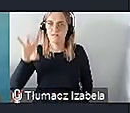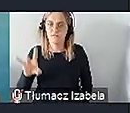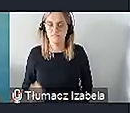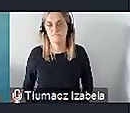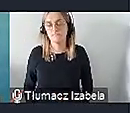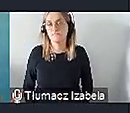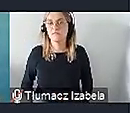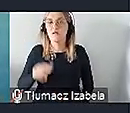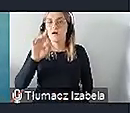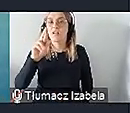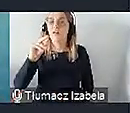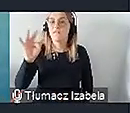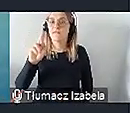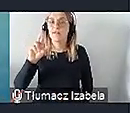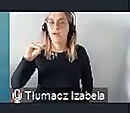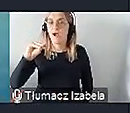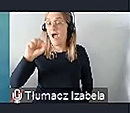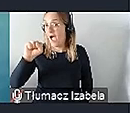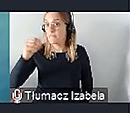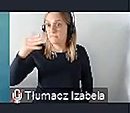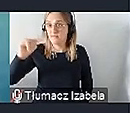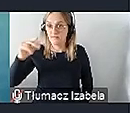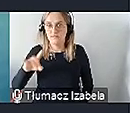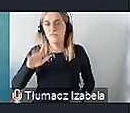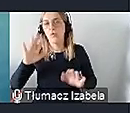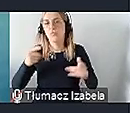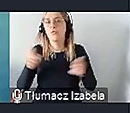Reframing, czyli - mówiąc po polsku i najprościej -